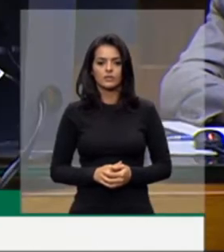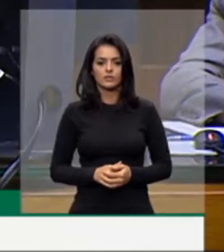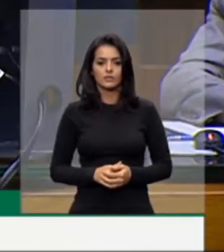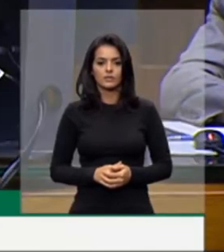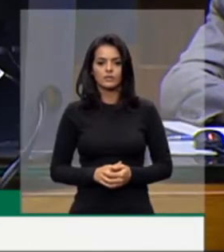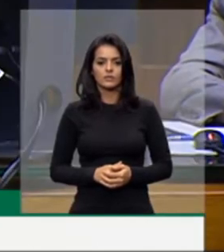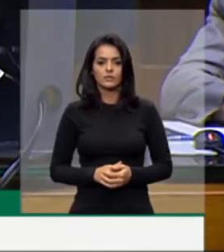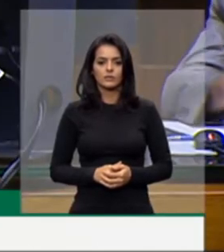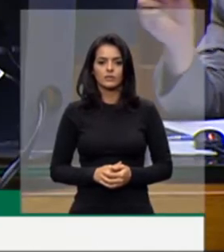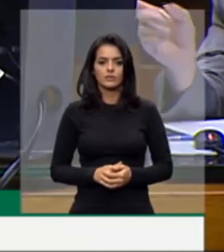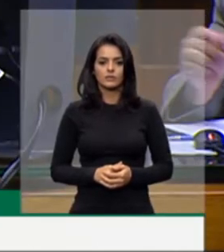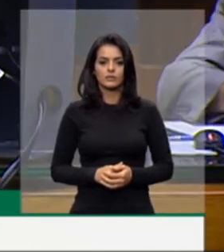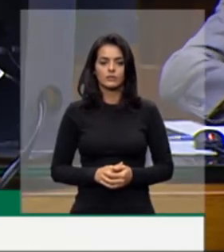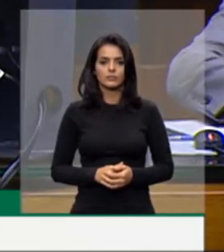TOTAL DE 435 DEPUTADOS. REJEITADA O REQUERIMENTO.